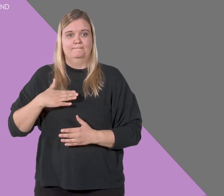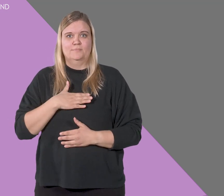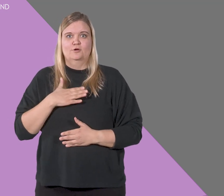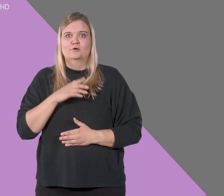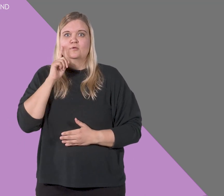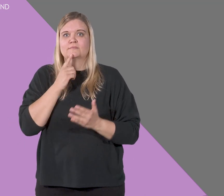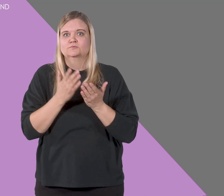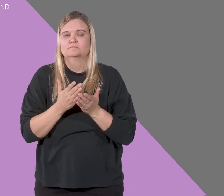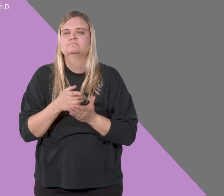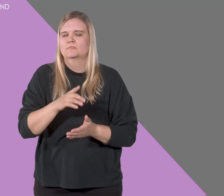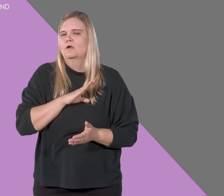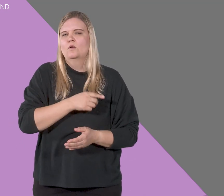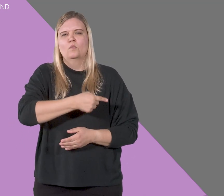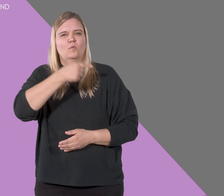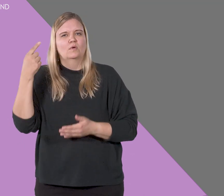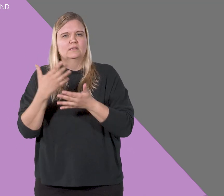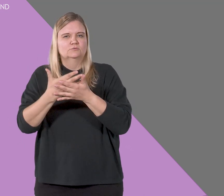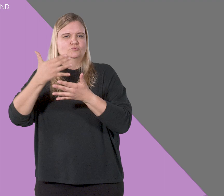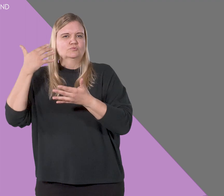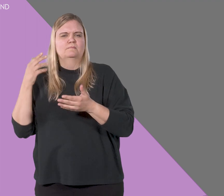Finlandssvenska döva är en unik gemenskap, -